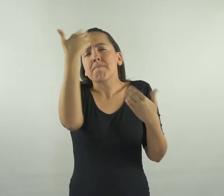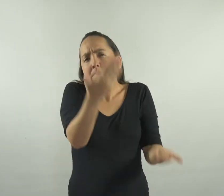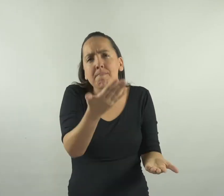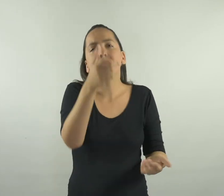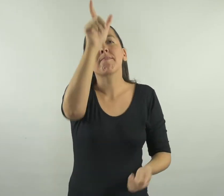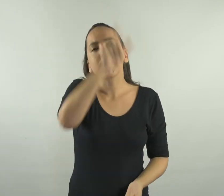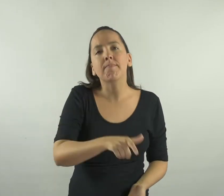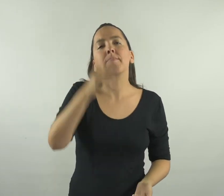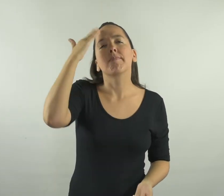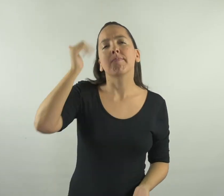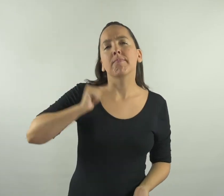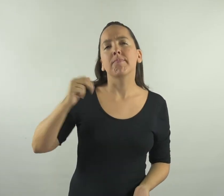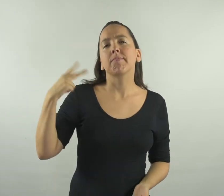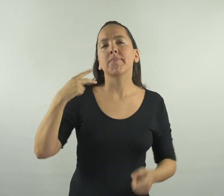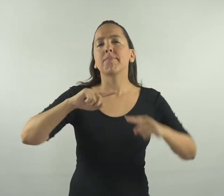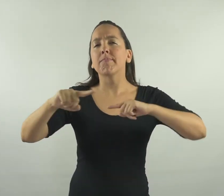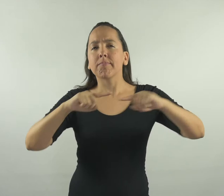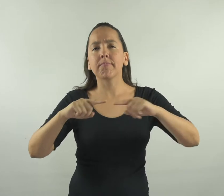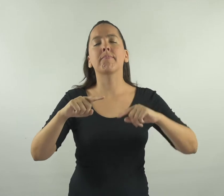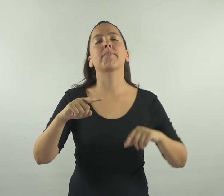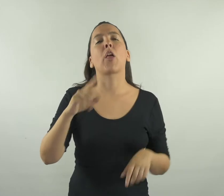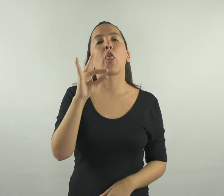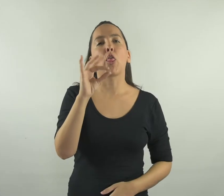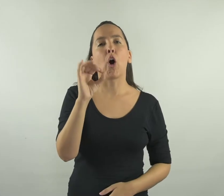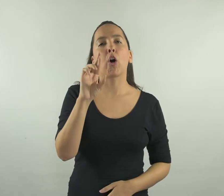en homenaje al coronel Manuel Dorrego,